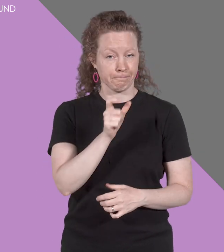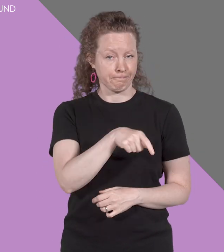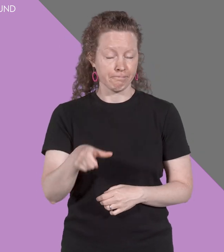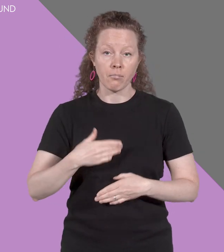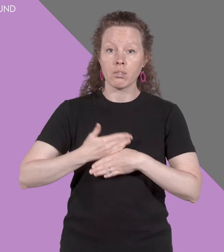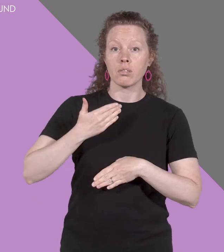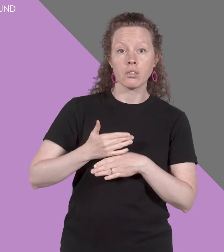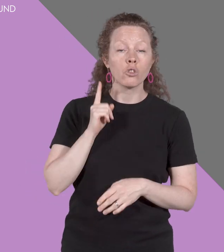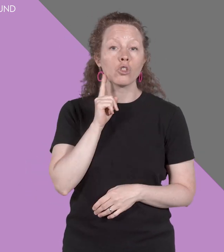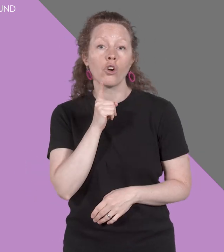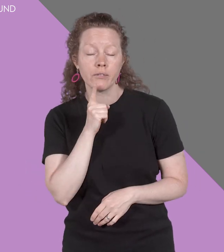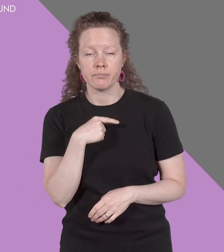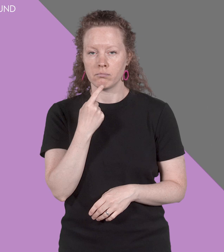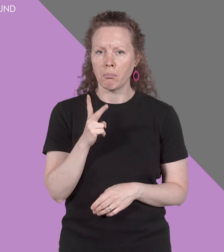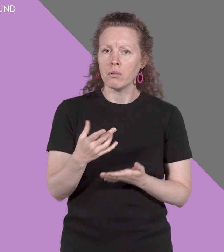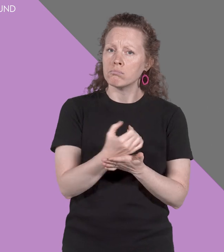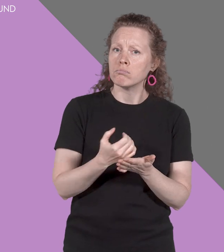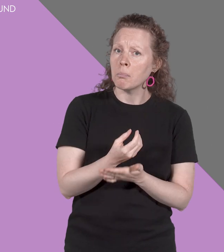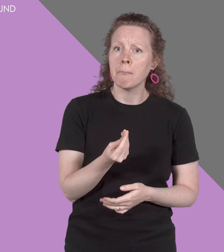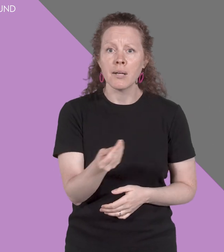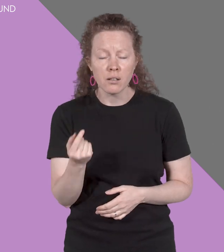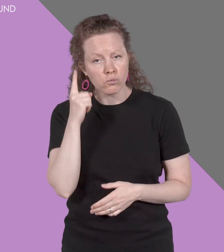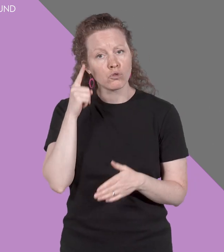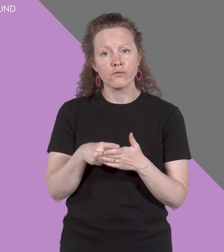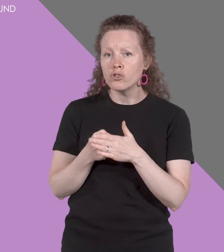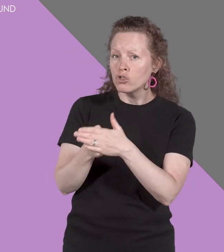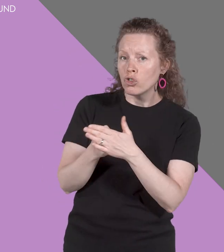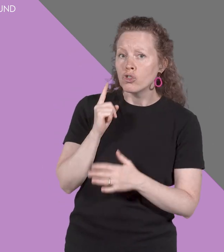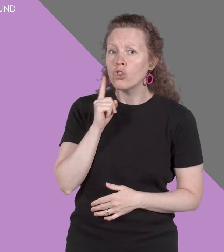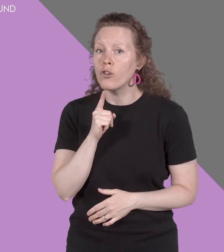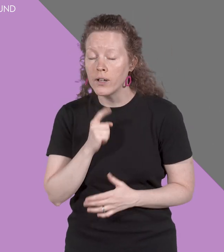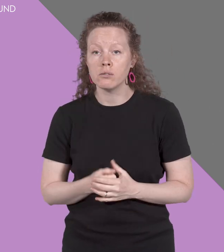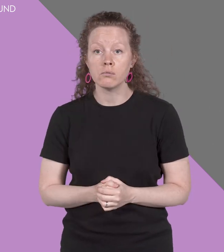Insamlarna ger sig ut för att vara döva och påstår sig samla in pengar - till förmån för döva.